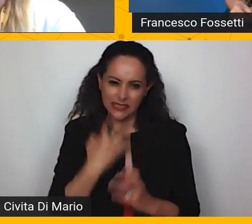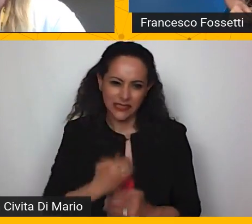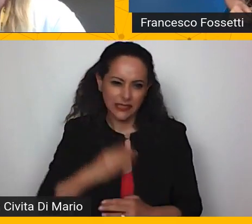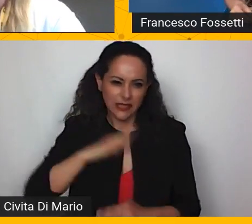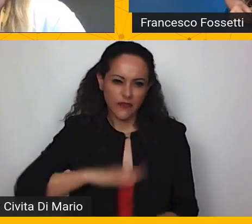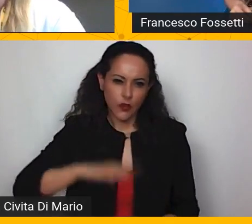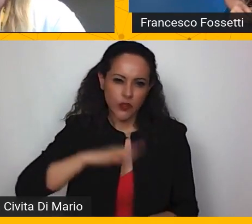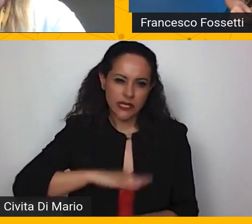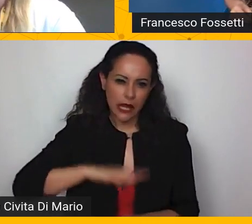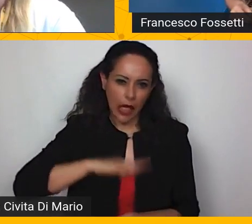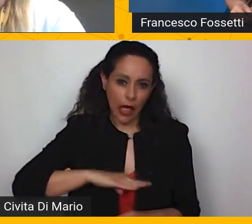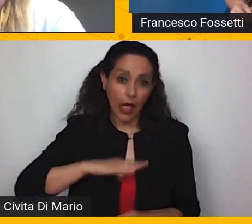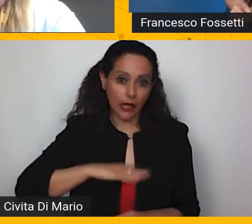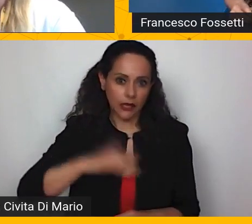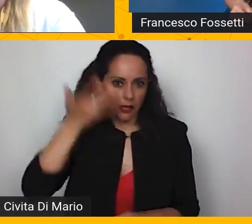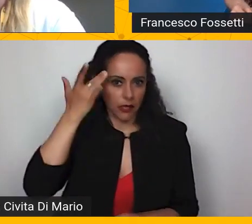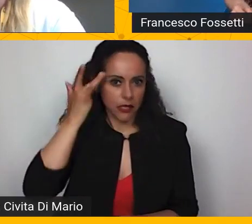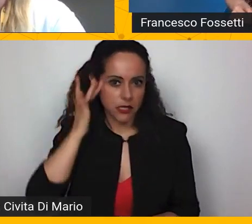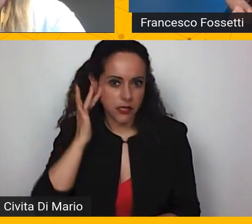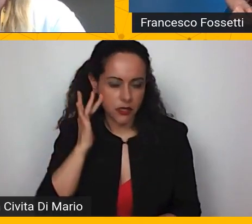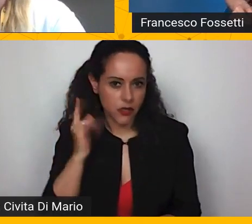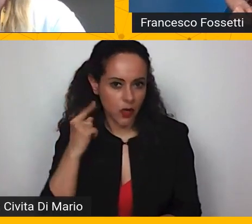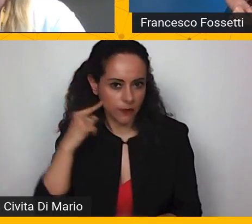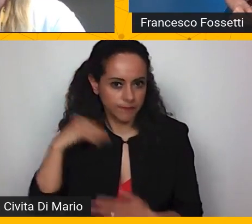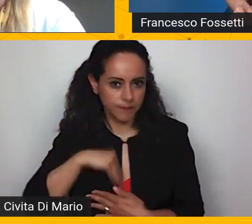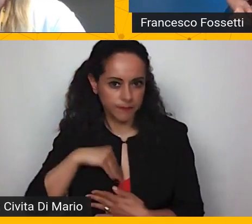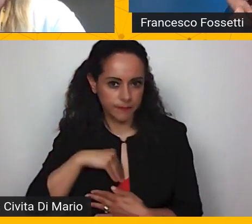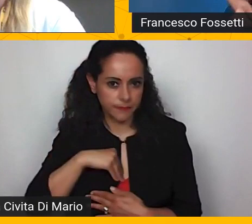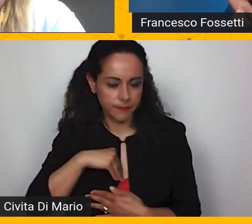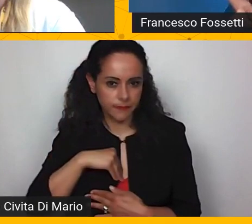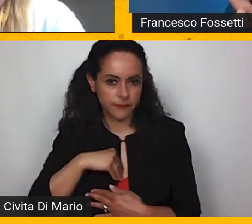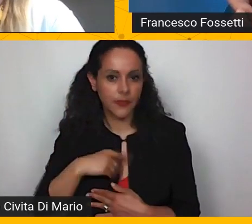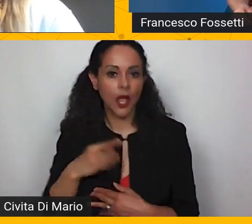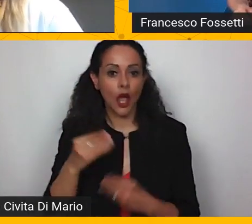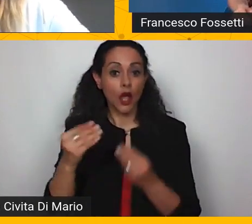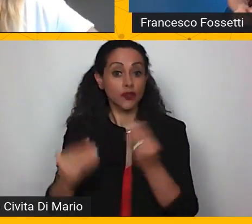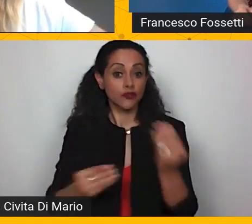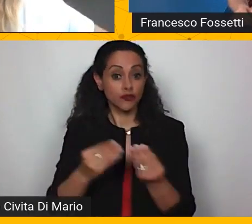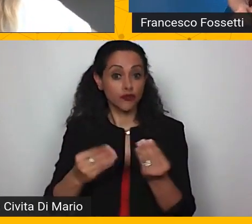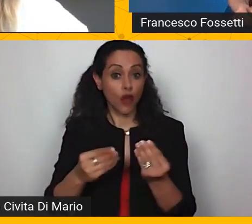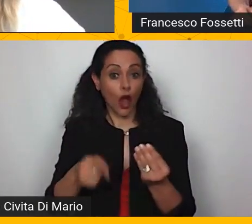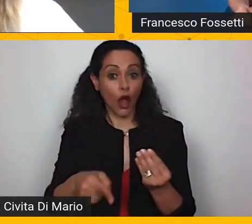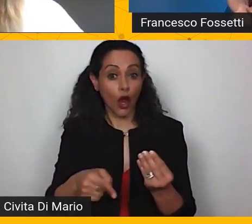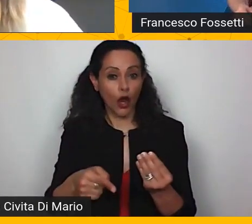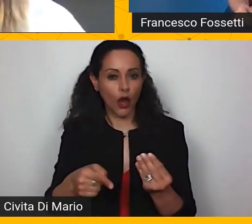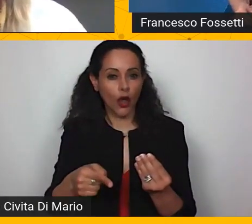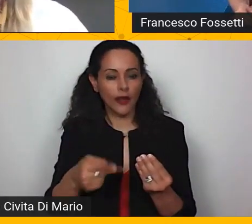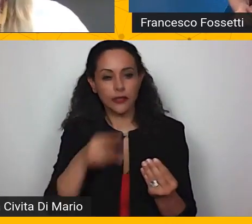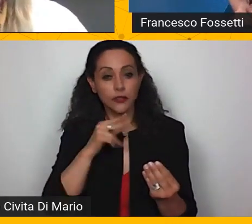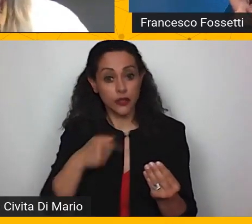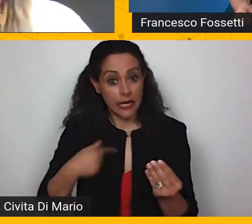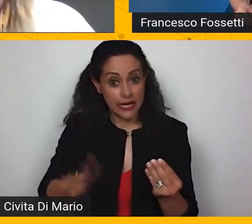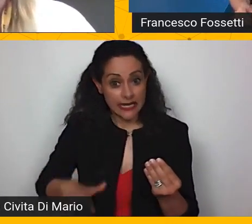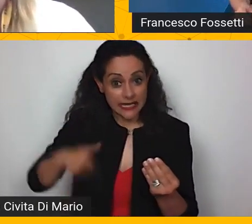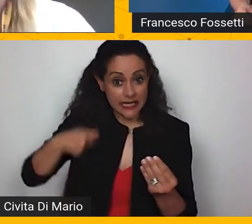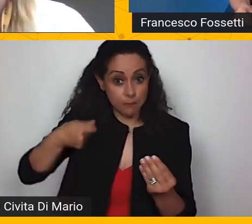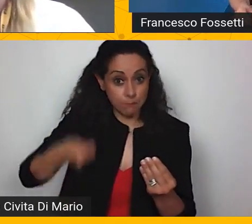sentirsi frustrati è tanto e il gioco implicitamente ti dice